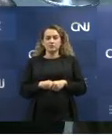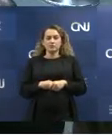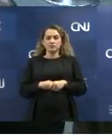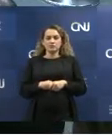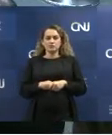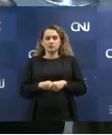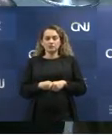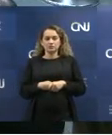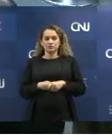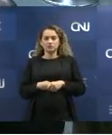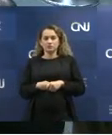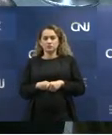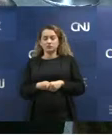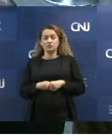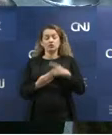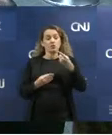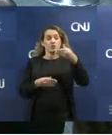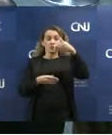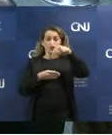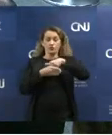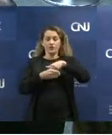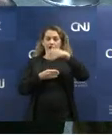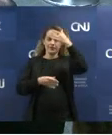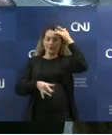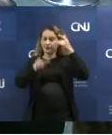Como vota vossa excelência, conselheiro Giovanni Olsson?